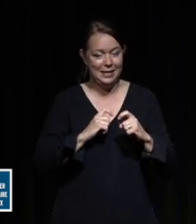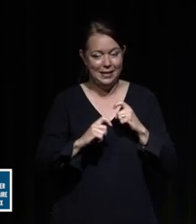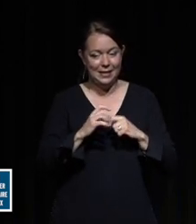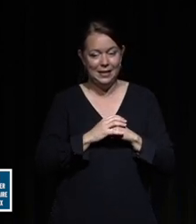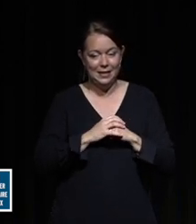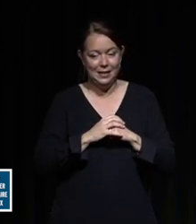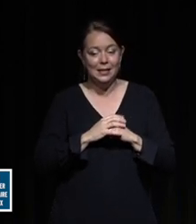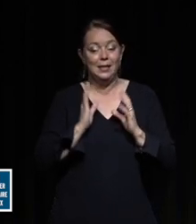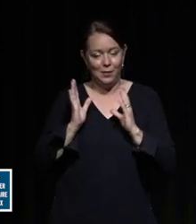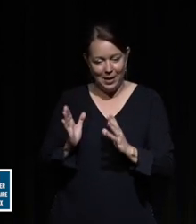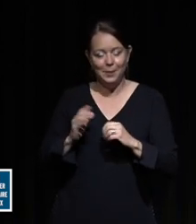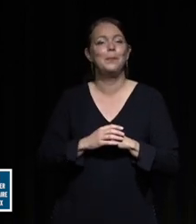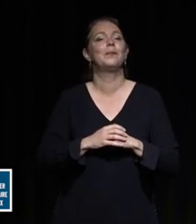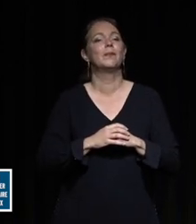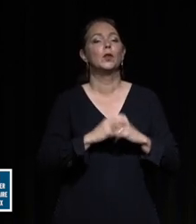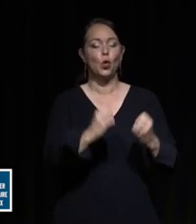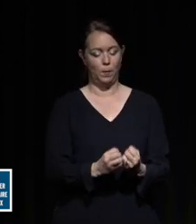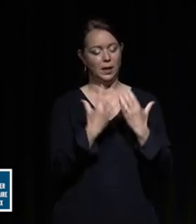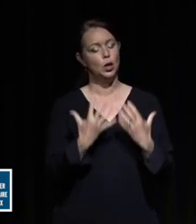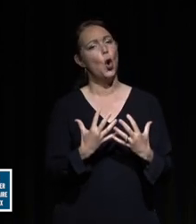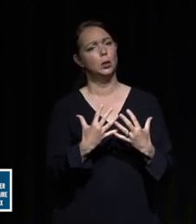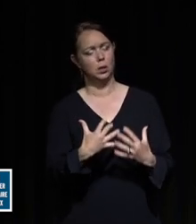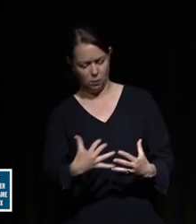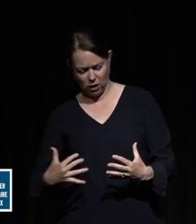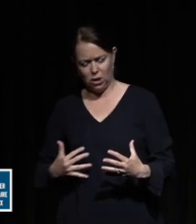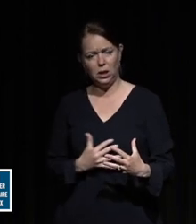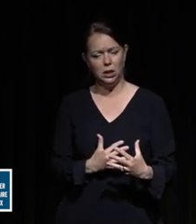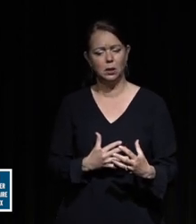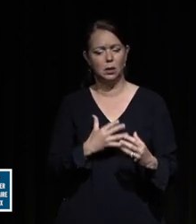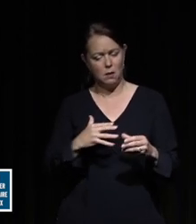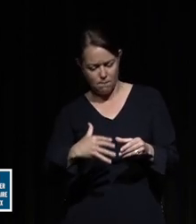d endométriose profonde de vous focaliser que sur ces deux images vous voyez quand on y est vraiment